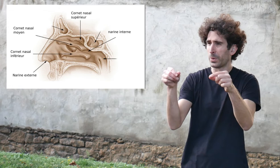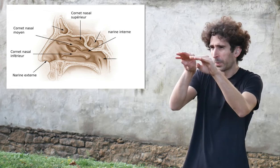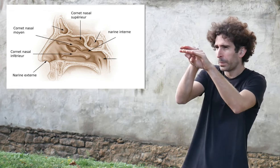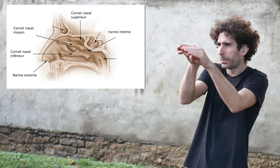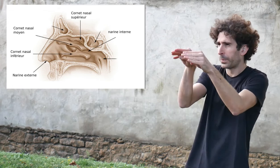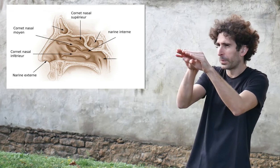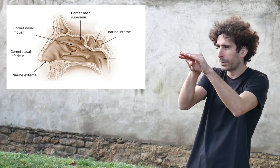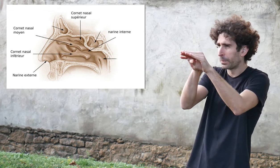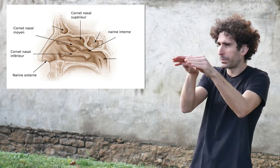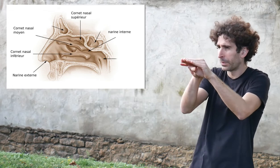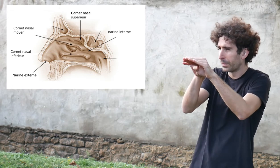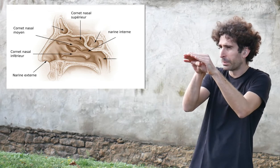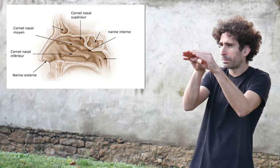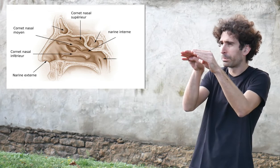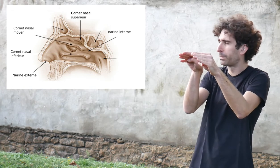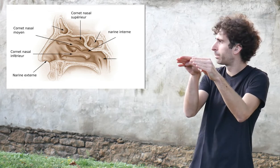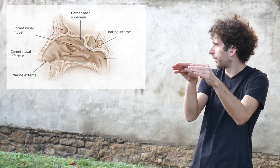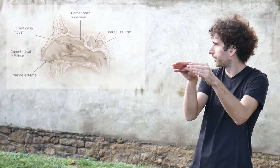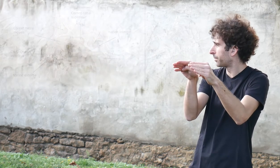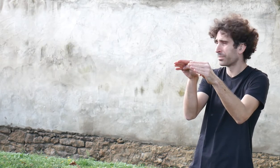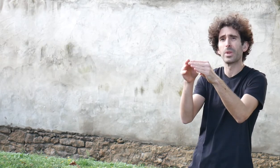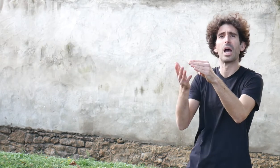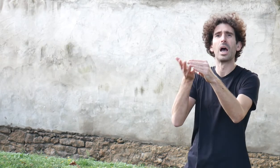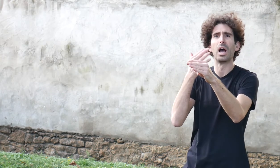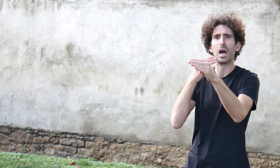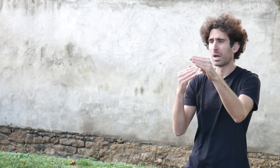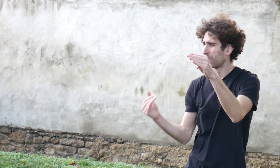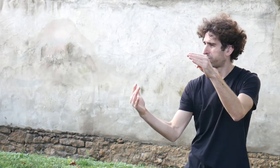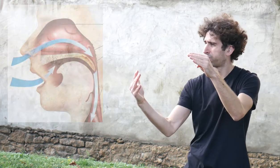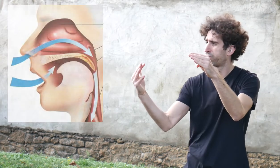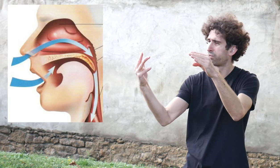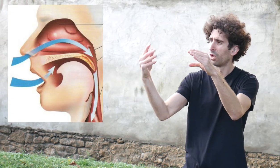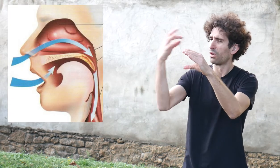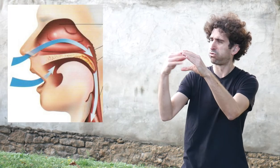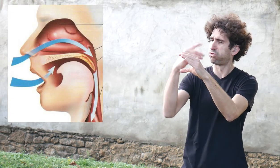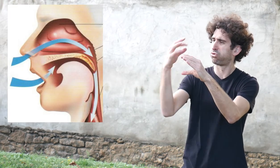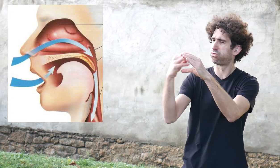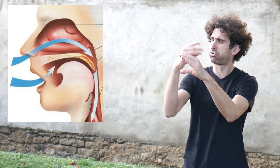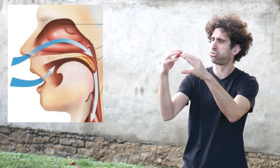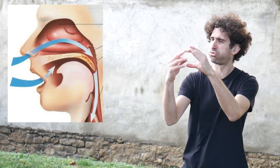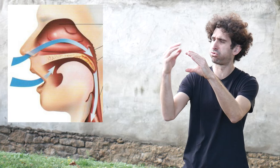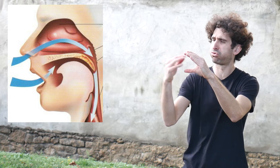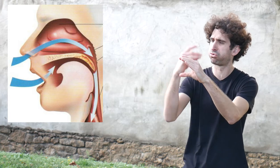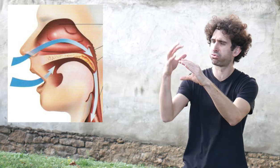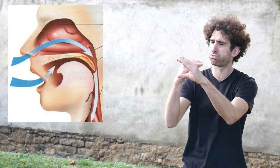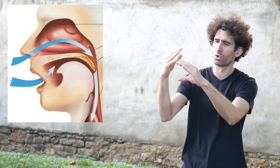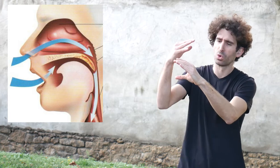et arrondis vers le bas. L'air passe à travers sous forme de turbulences.